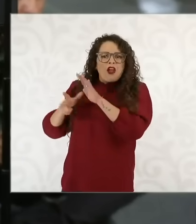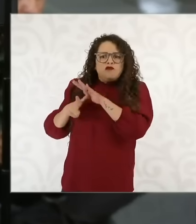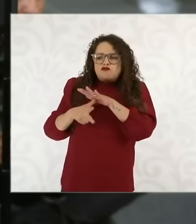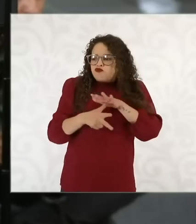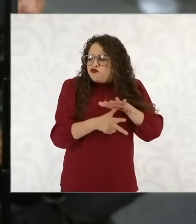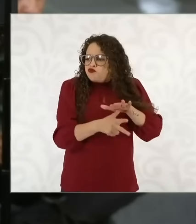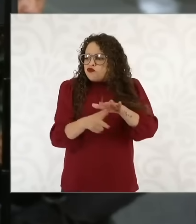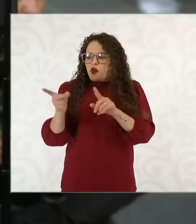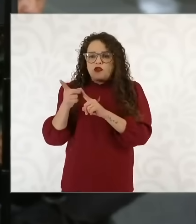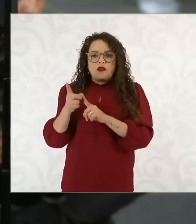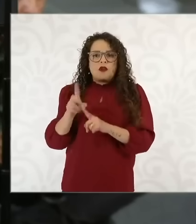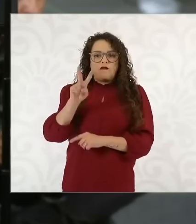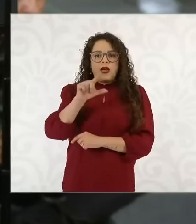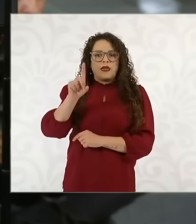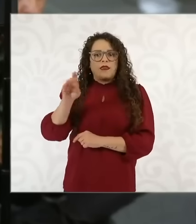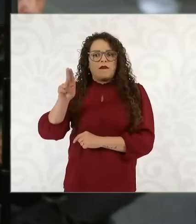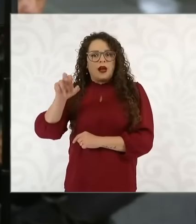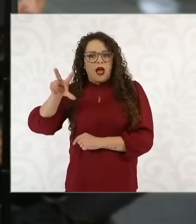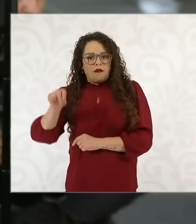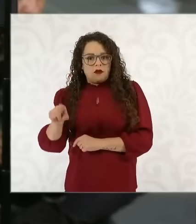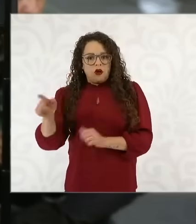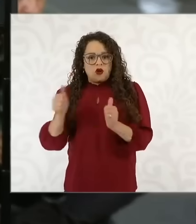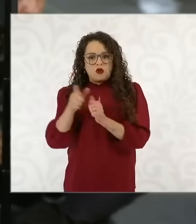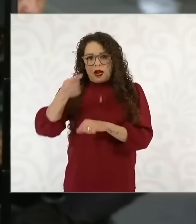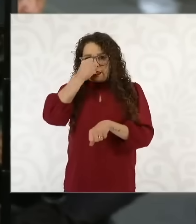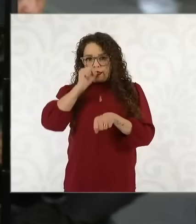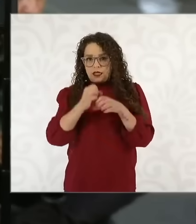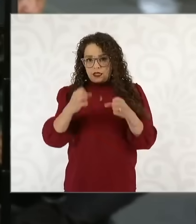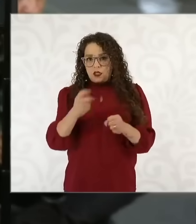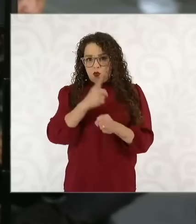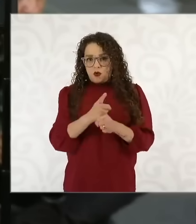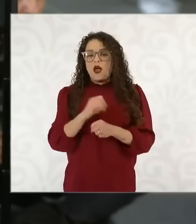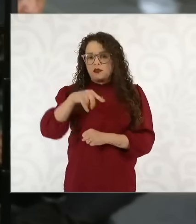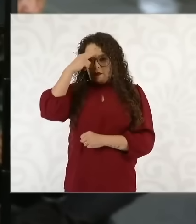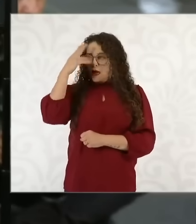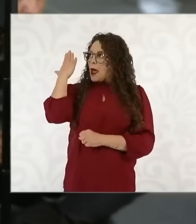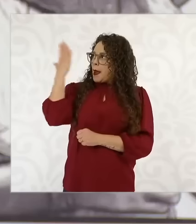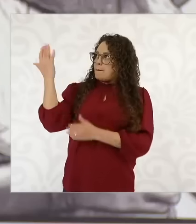Valle de Bravo y que de acuerdo con el secretario de seguridad pues sí fue a petición de México. Sí.